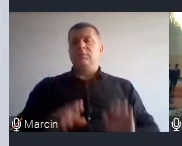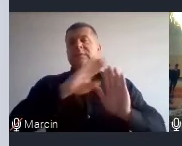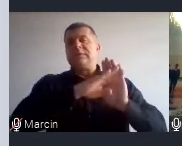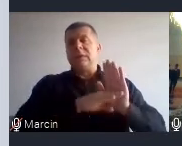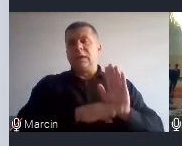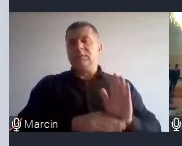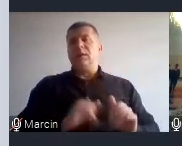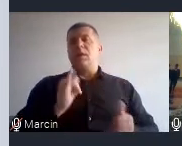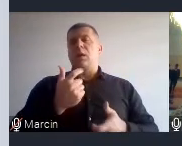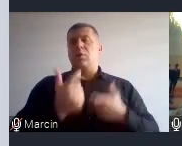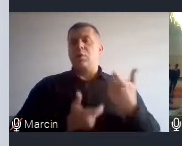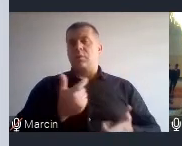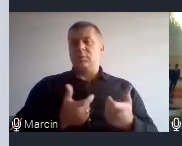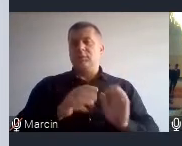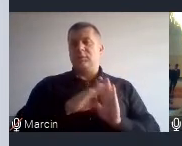zasad stosowania tych korekt finansowych.